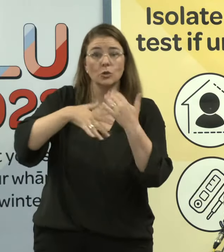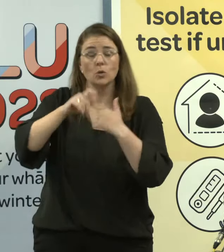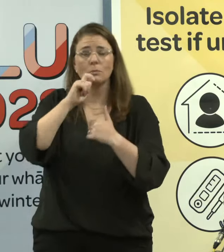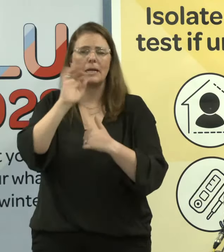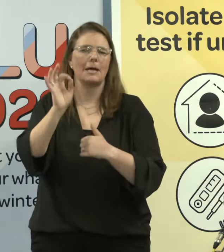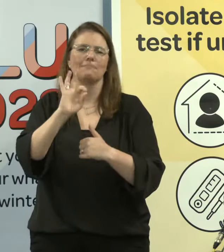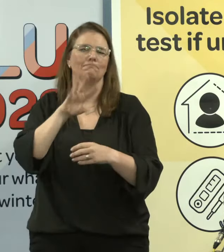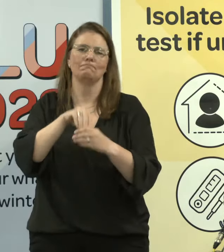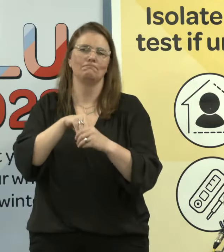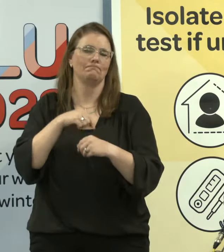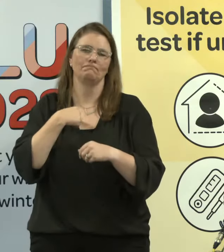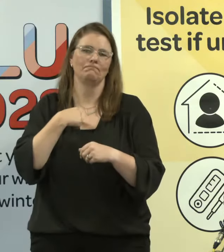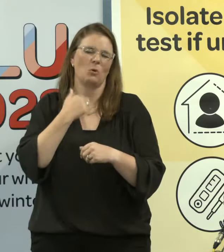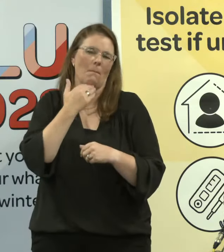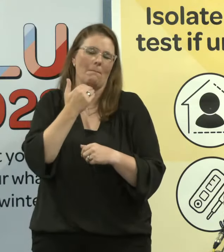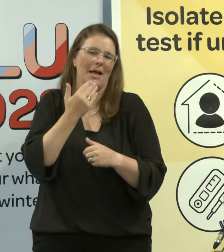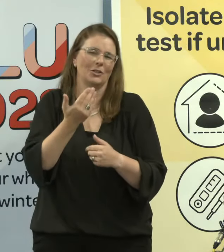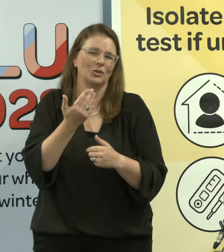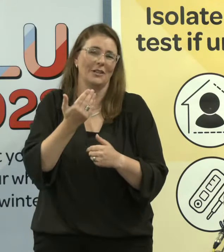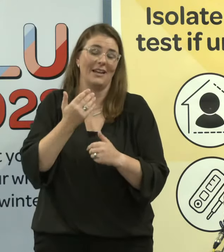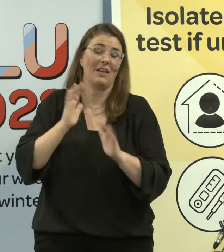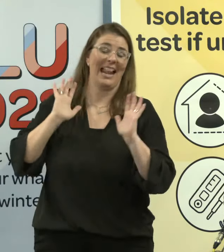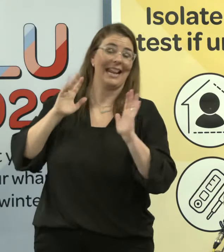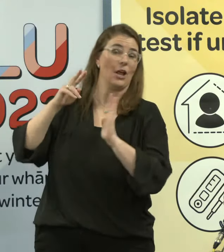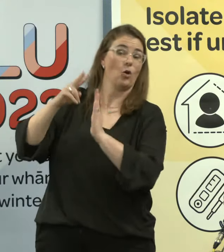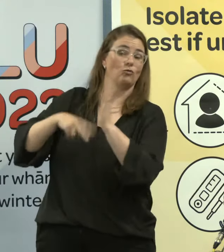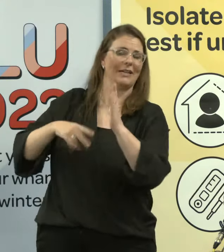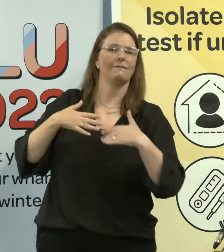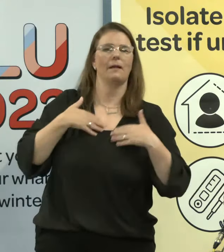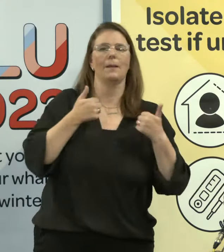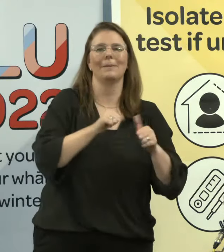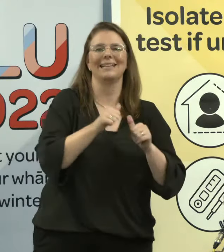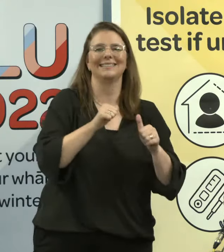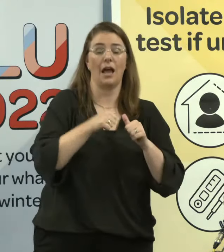mohio mena he rite tonu tana